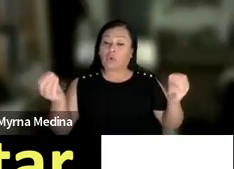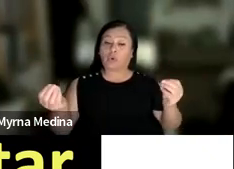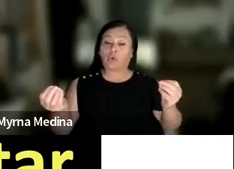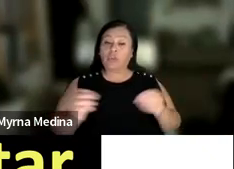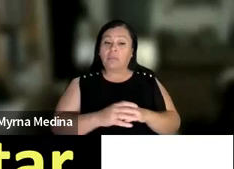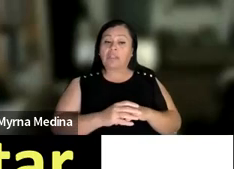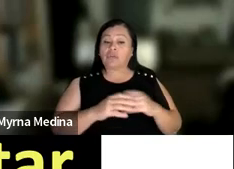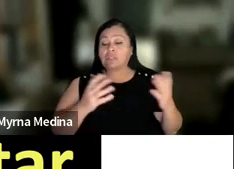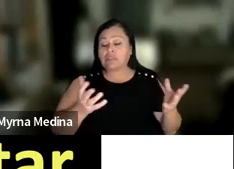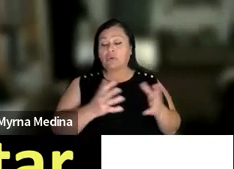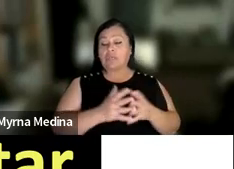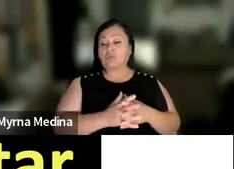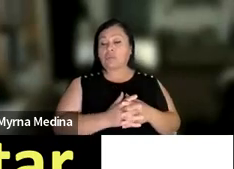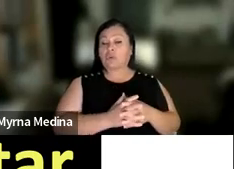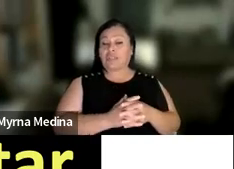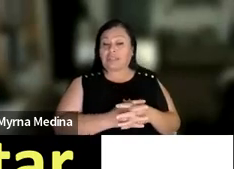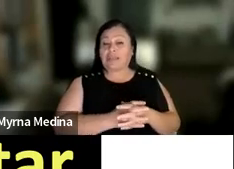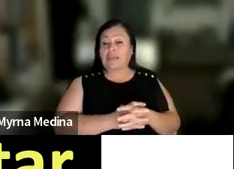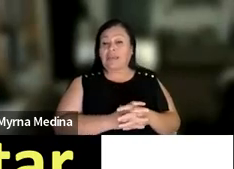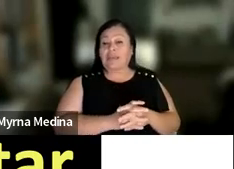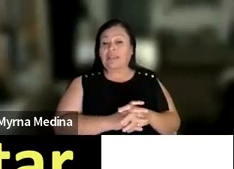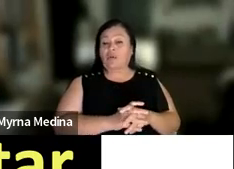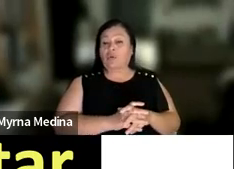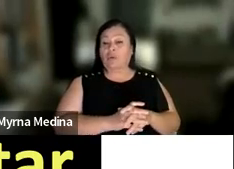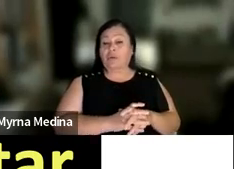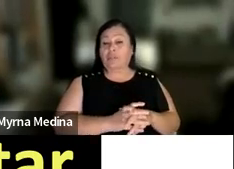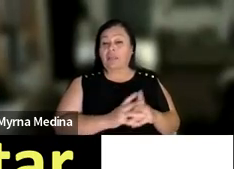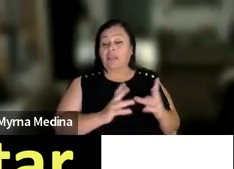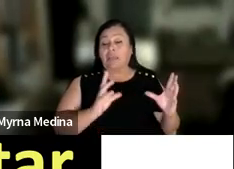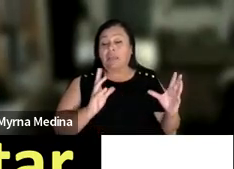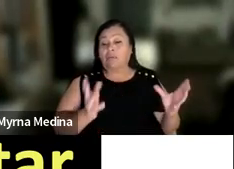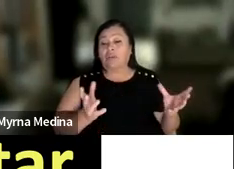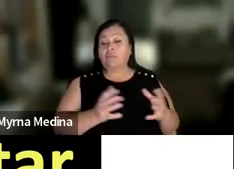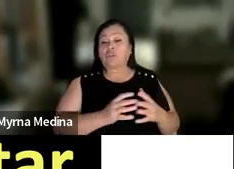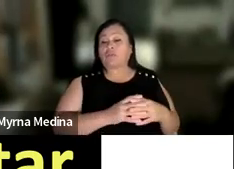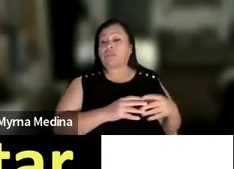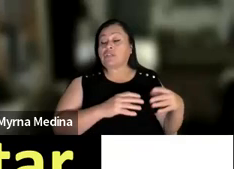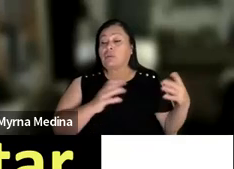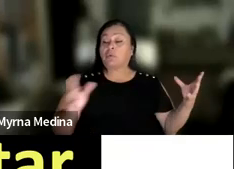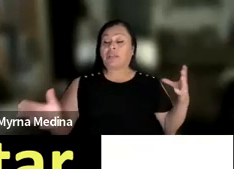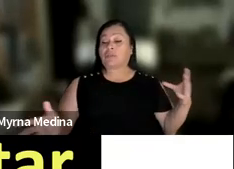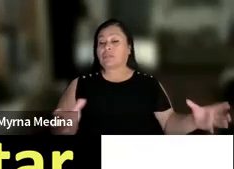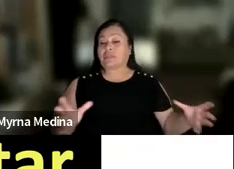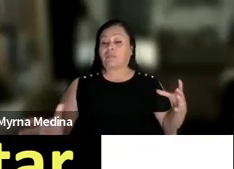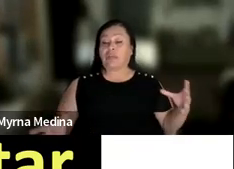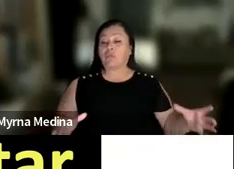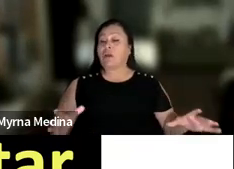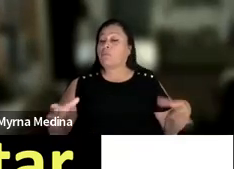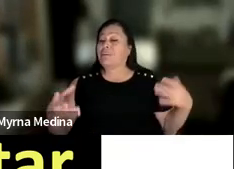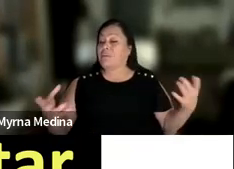su lugar para que ellos, que sepan cómo manejarse en su ambiente en su entorno. Ahora, entonces, eso es importante tenerlo en cuenta. Verdad. No queremos que ellos reaccionen porque las cosas están fuera de su lugar porque se pueden caer o pueden chocar, o pueden puede pasar algo, ¿verdad?